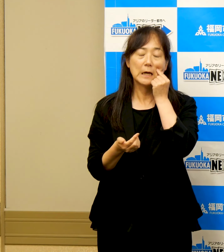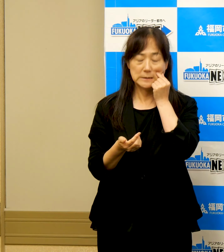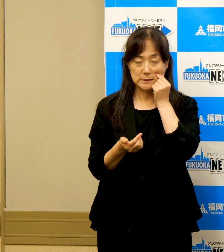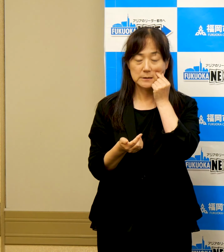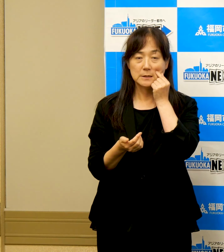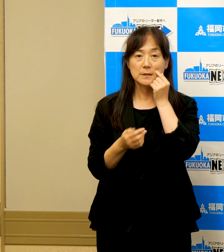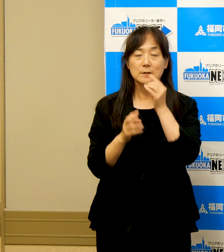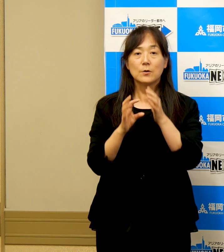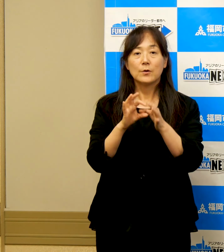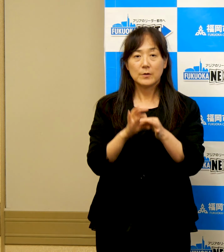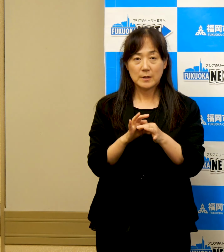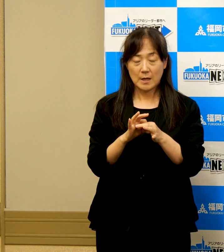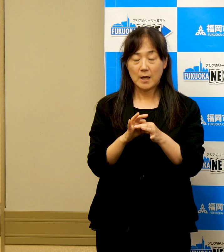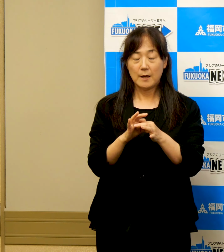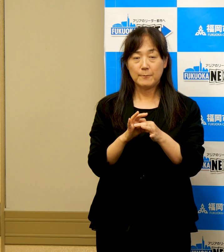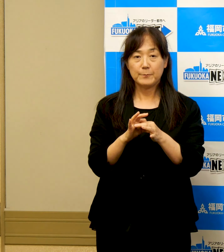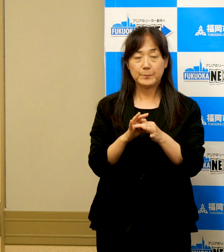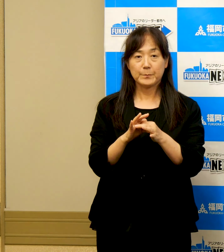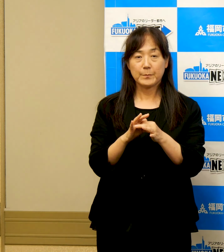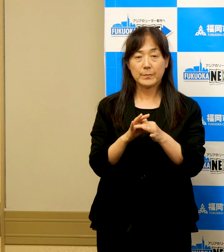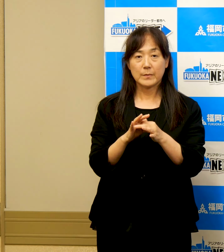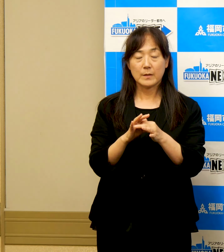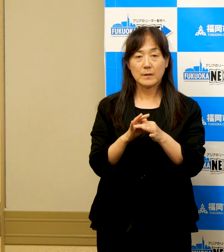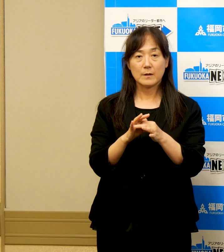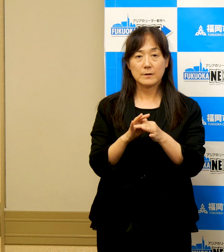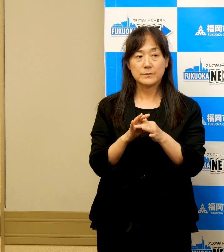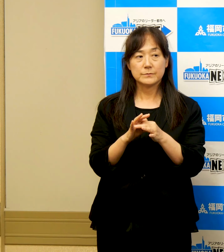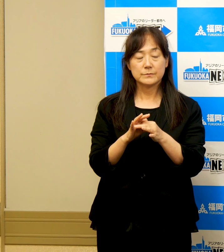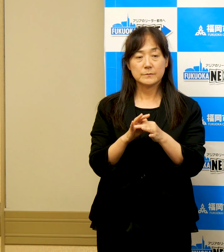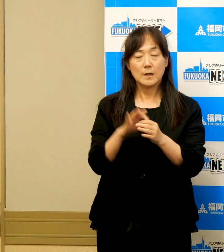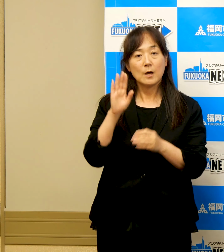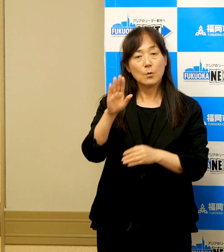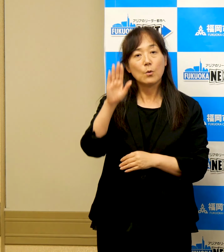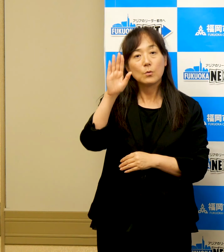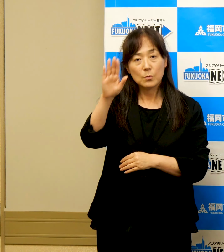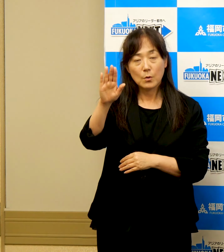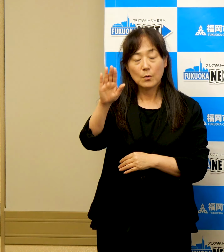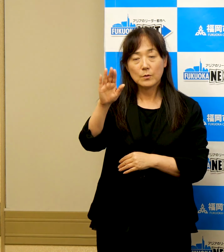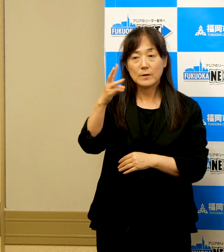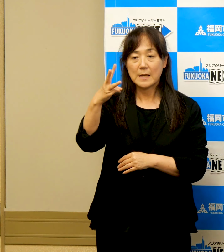ですから 徐々にその今後の3回目接種が